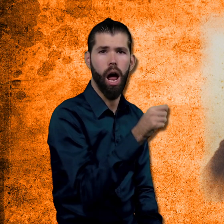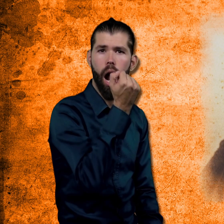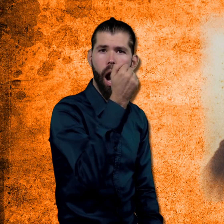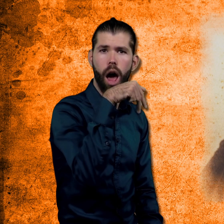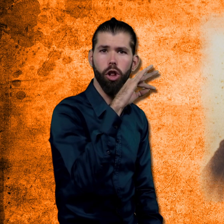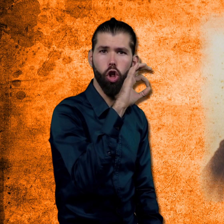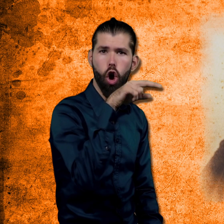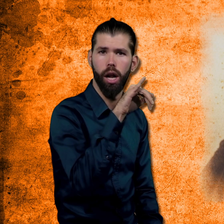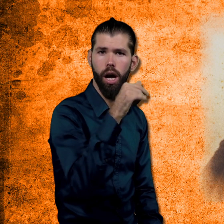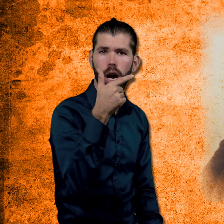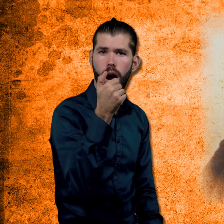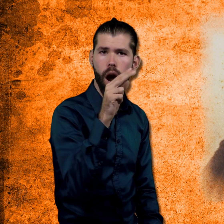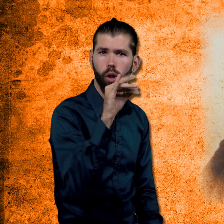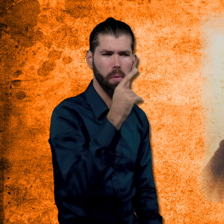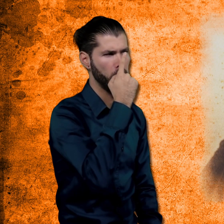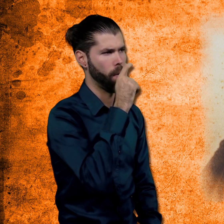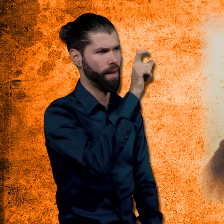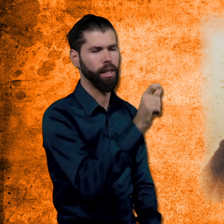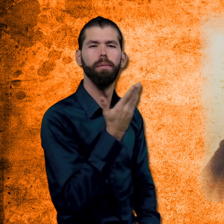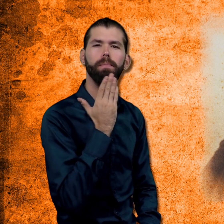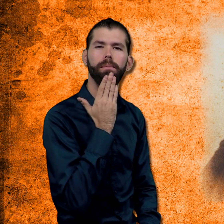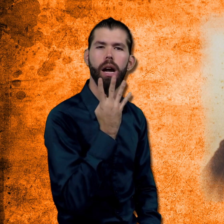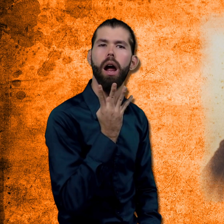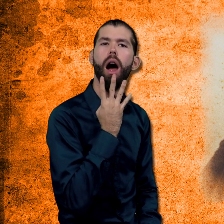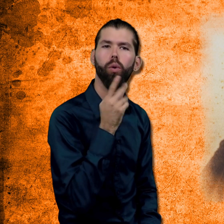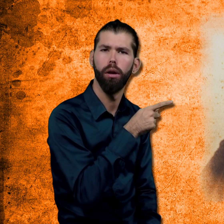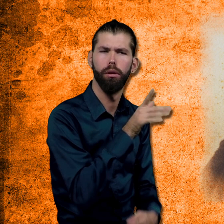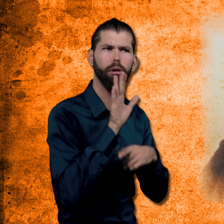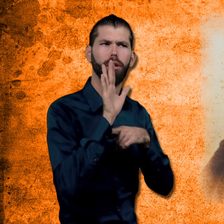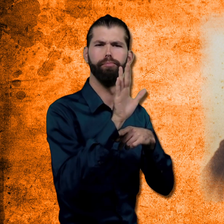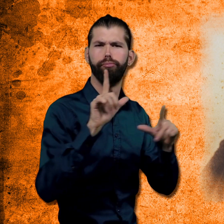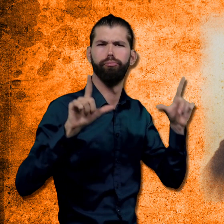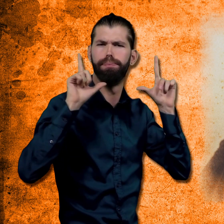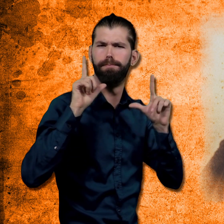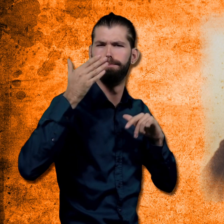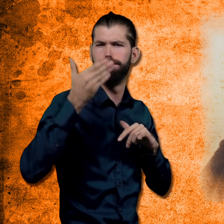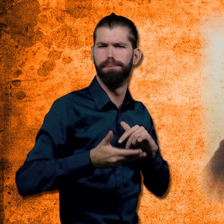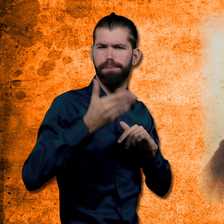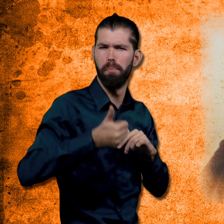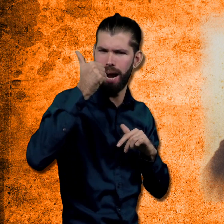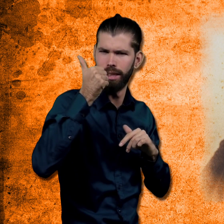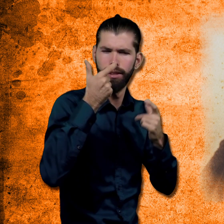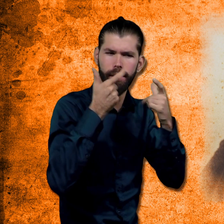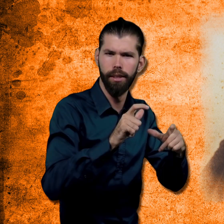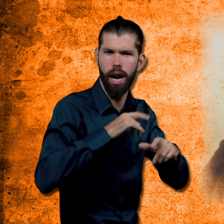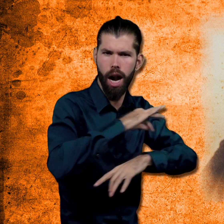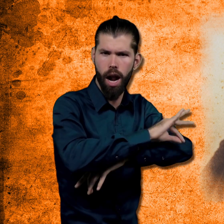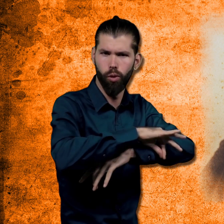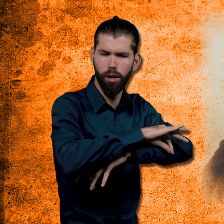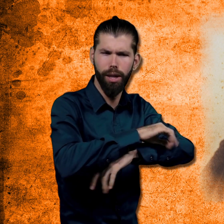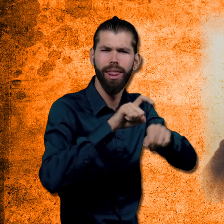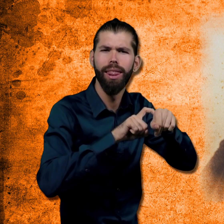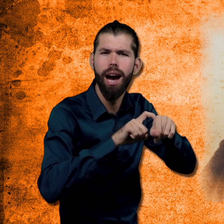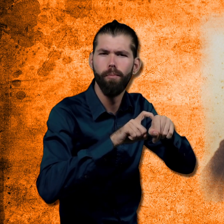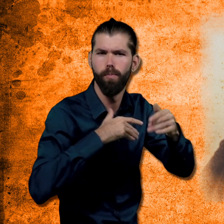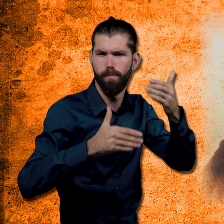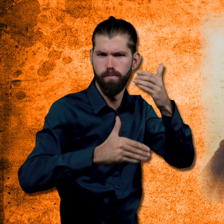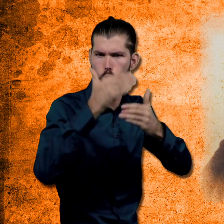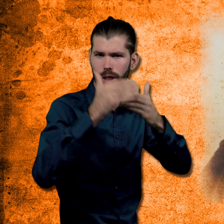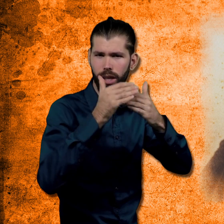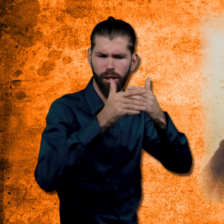L’obra d’Antoni Gaudí és l’exponent més important de l’arquitectura modernista,